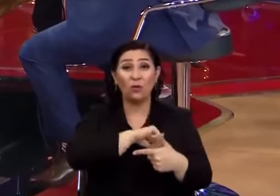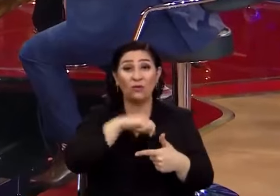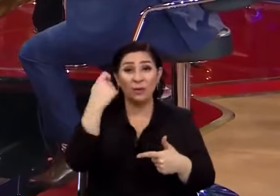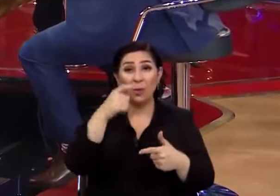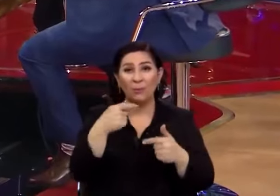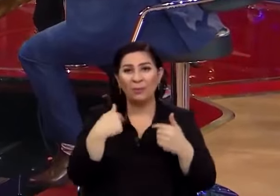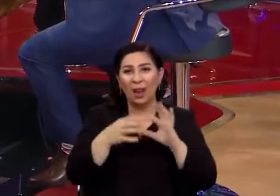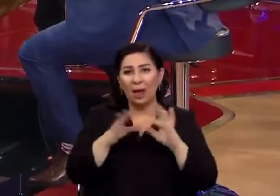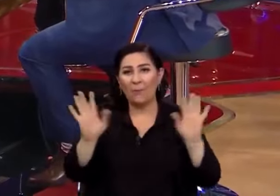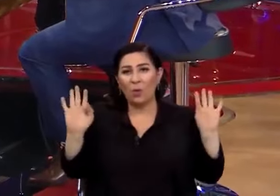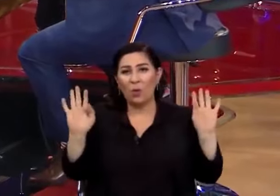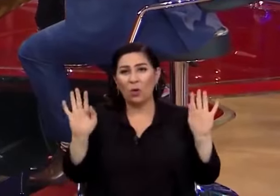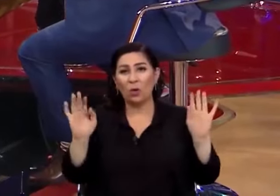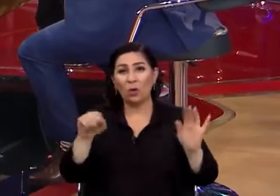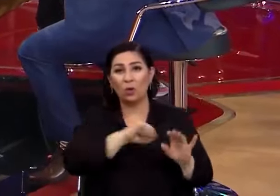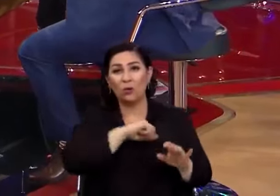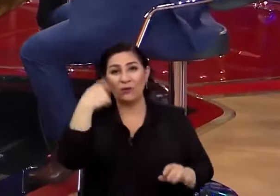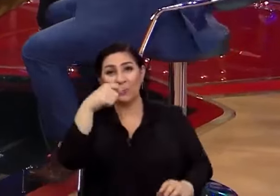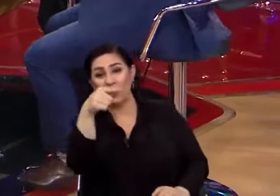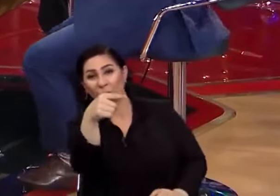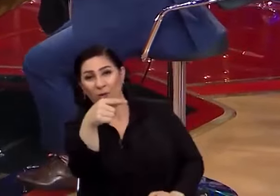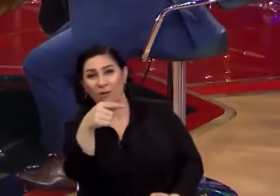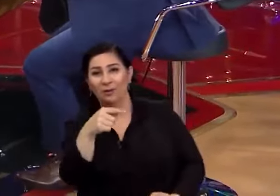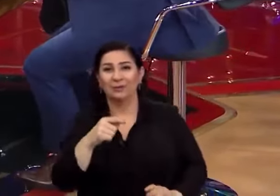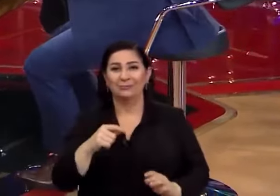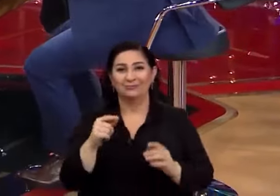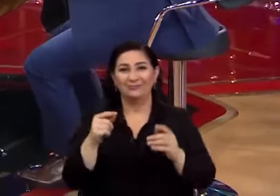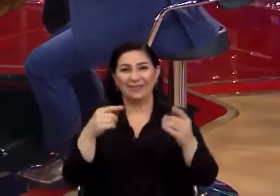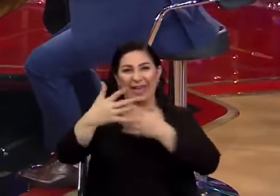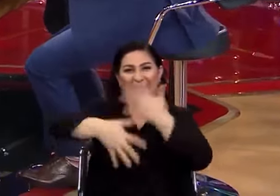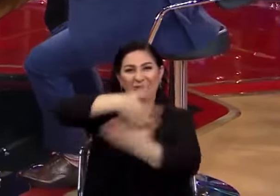alakam yok korku filmi benim o arkadaş o senin mi korku filmi karıştı ortalık şu